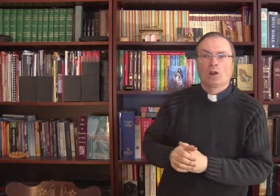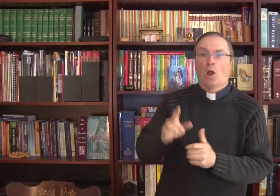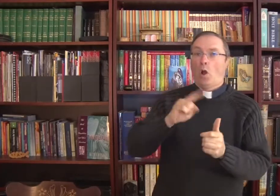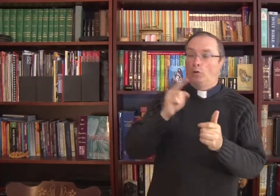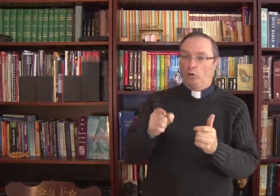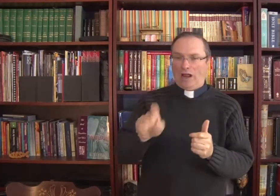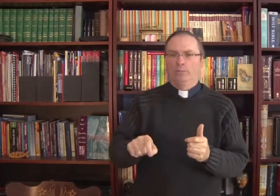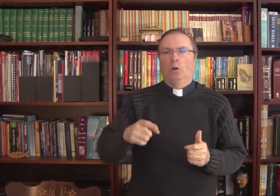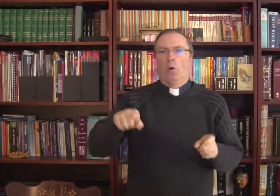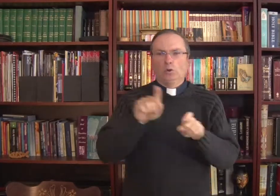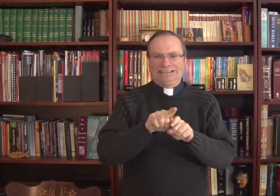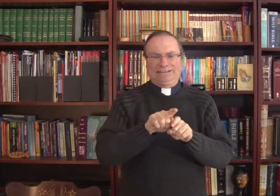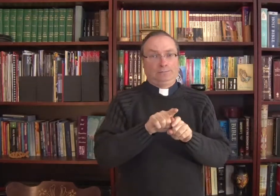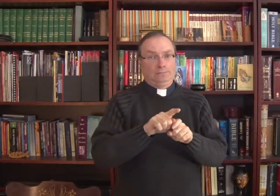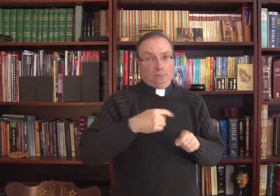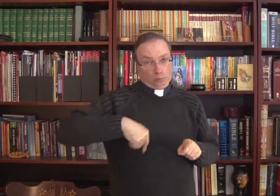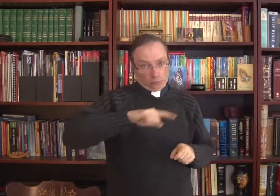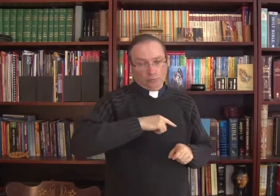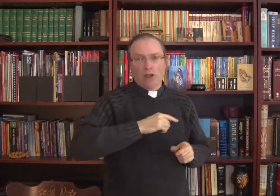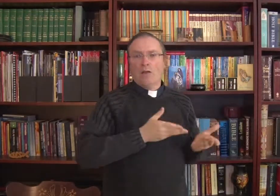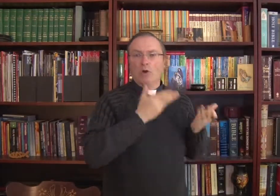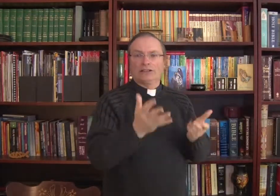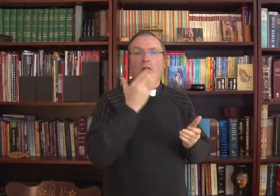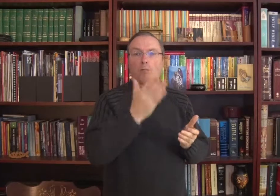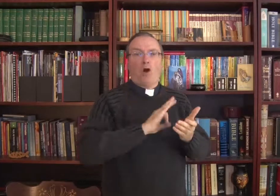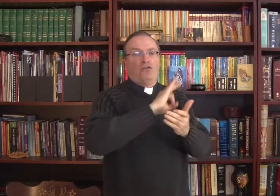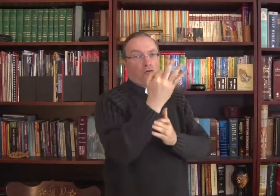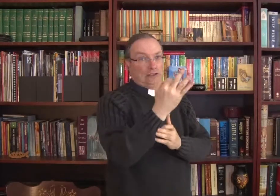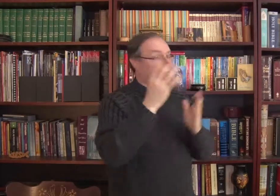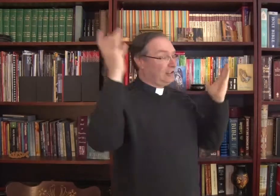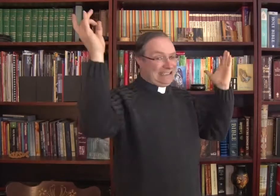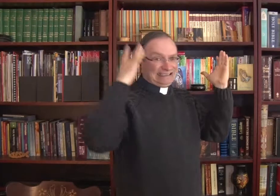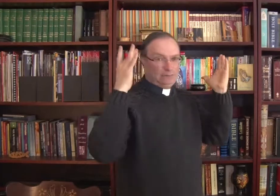On doit aussi porter les bons fruits de l’Esprit,